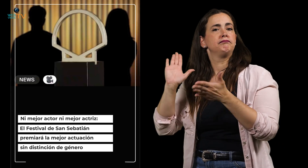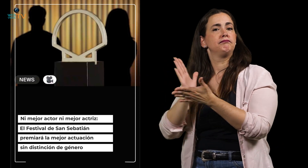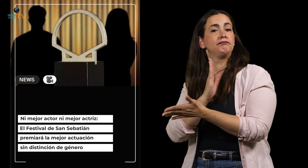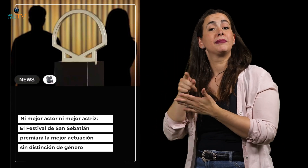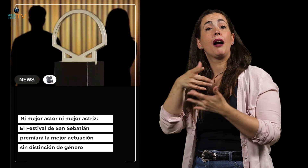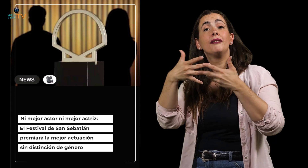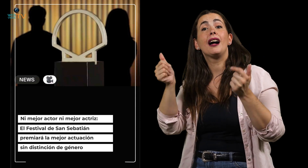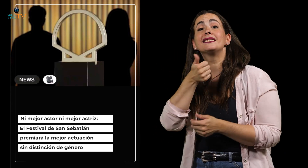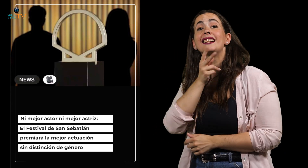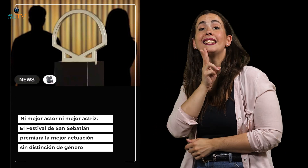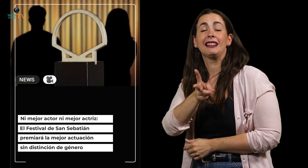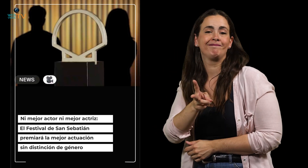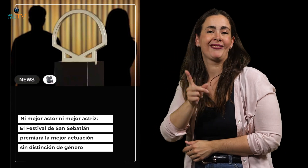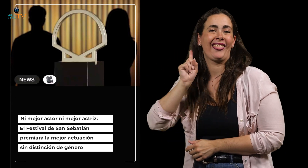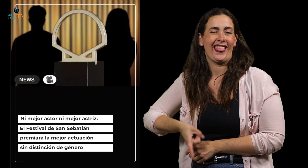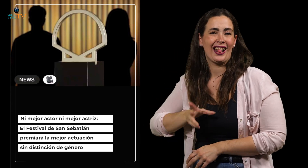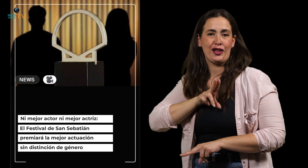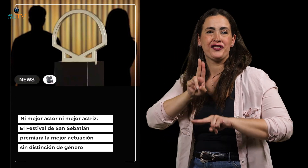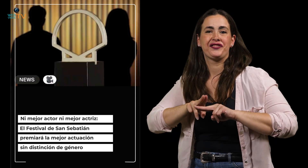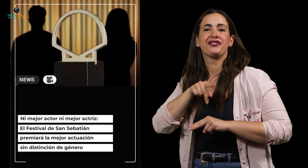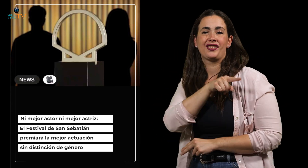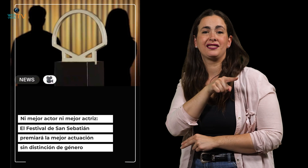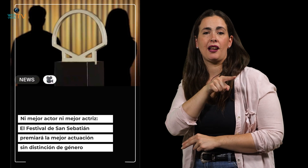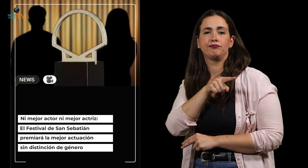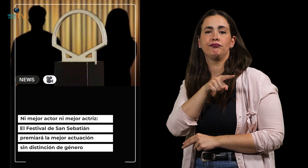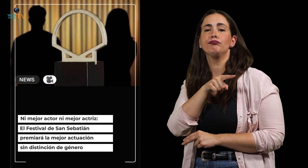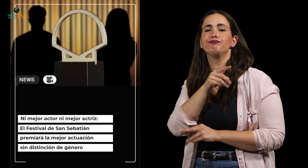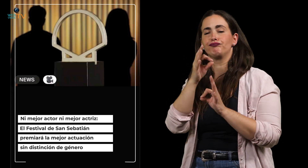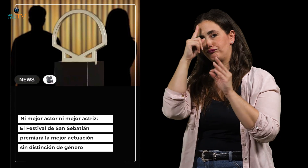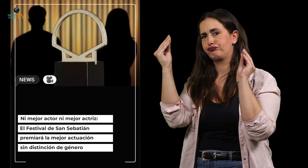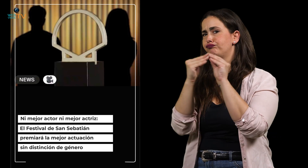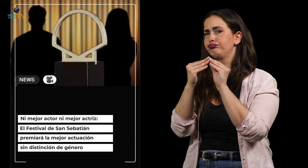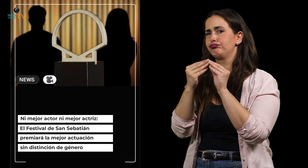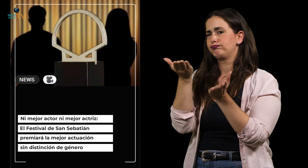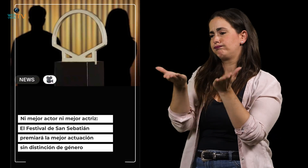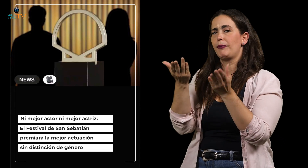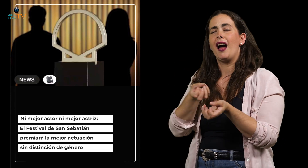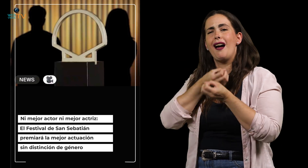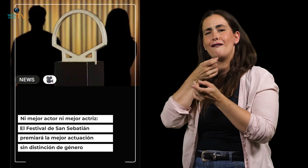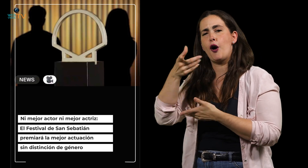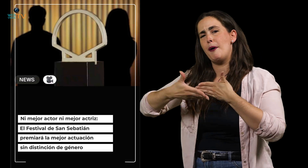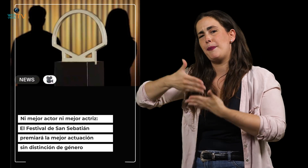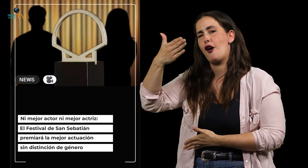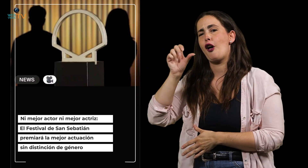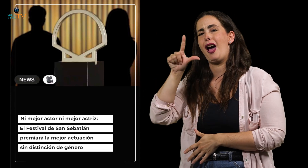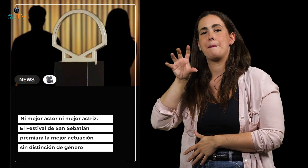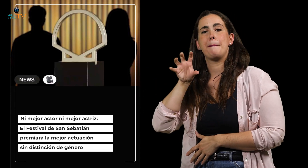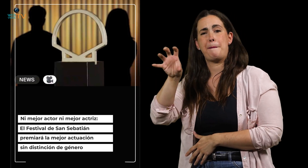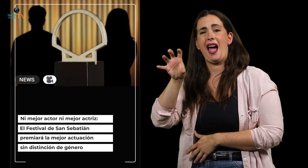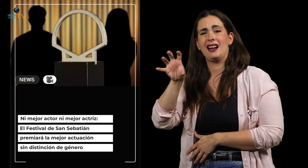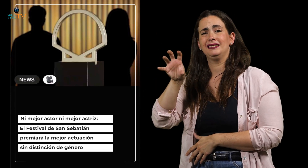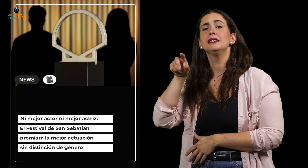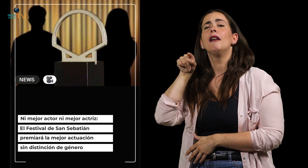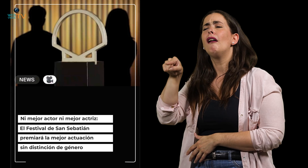dijo el director del certamen, según informa el periódico 'el País'.